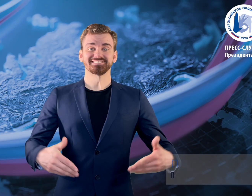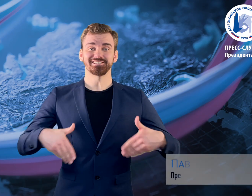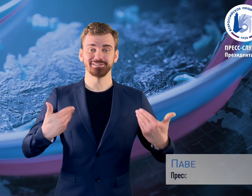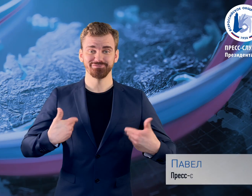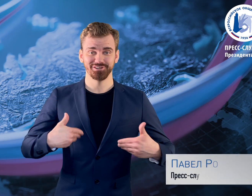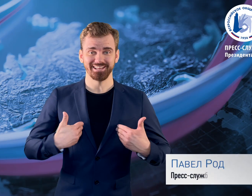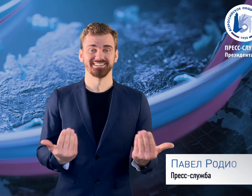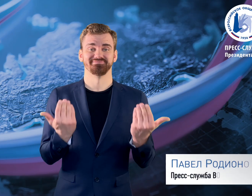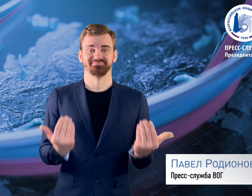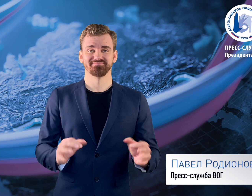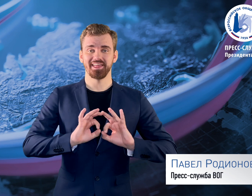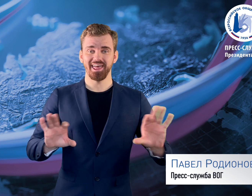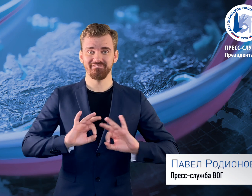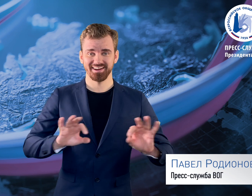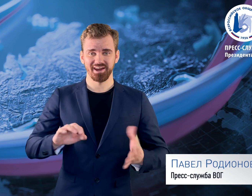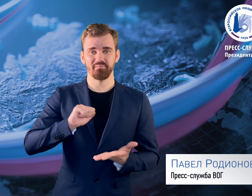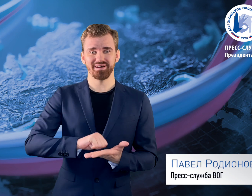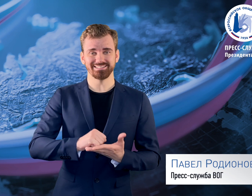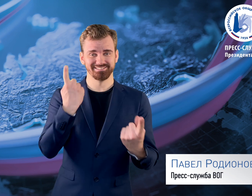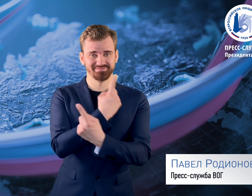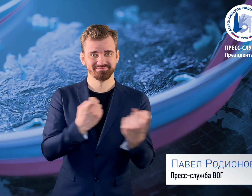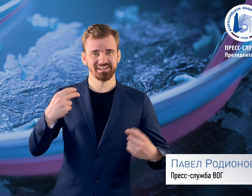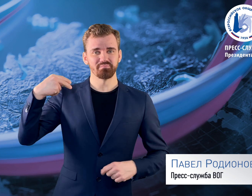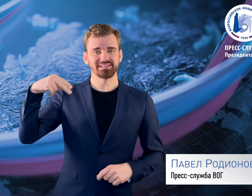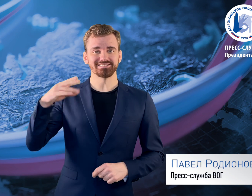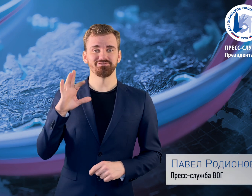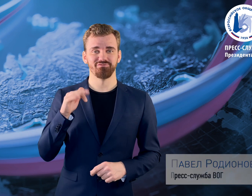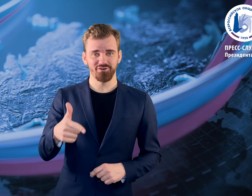Здравствуйте! В эфире пресс-служба президента ВОГ.